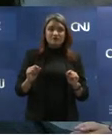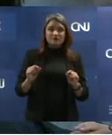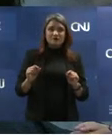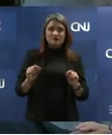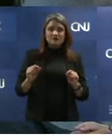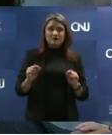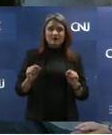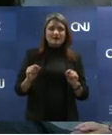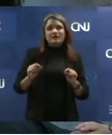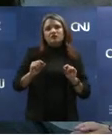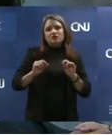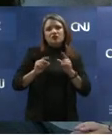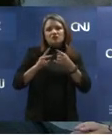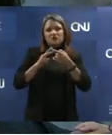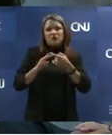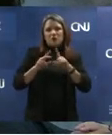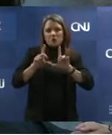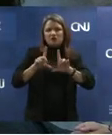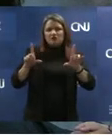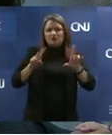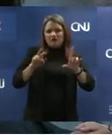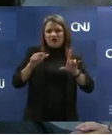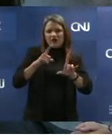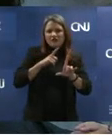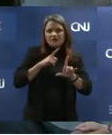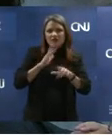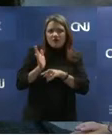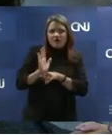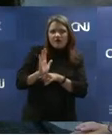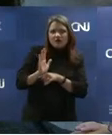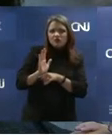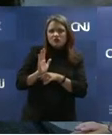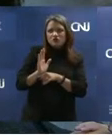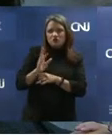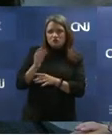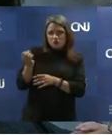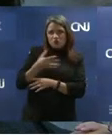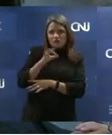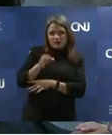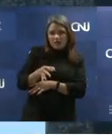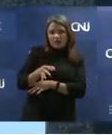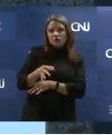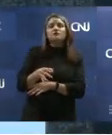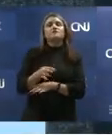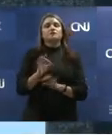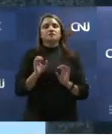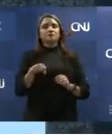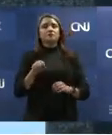Nós vamos ter um beijo. Então vamos dar a palavra o primeiro a ministra.